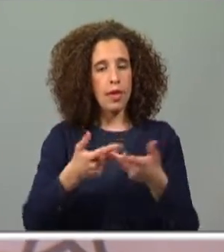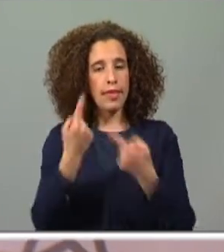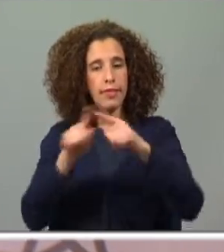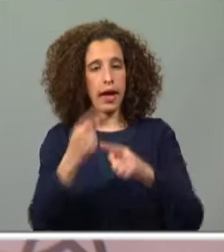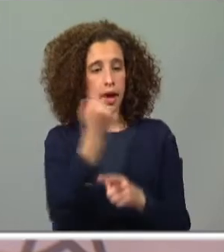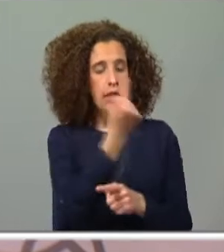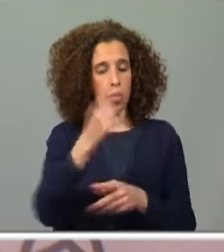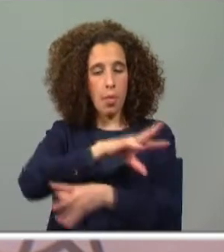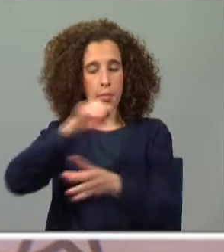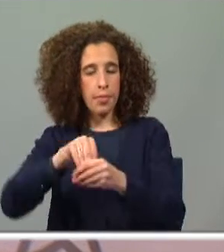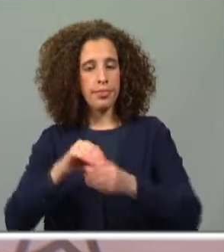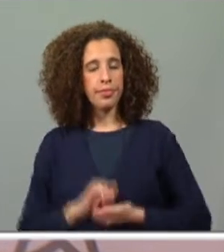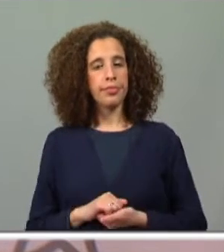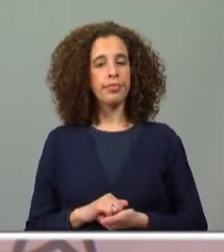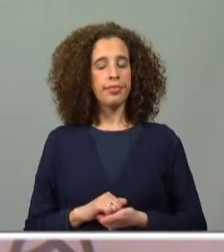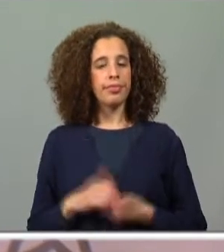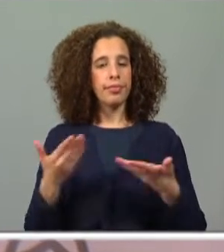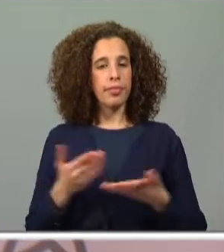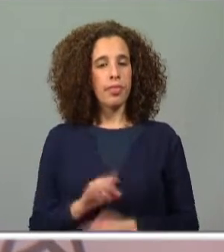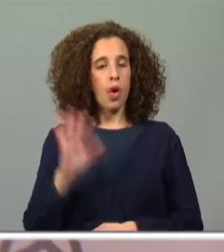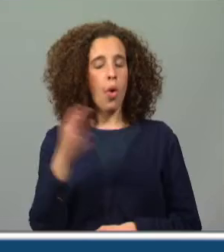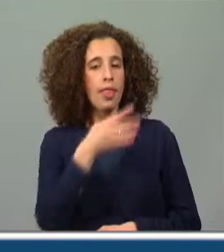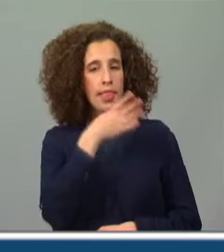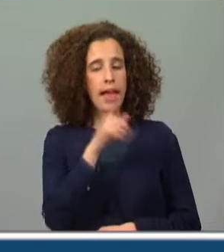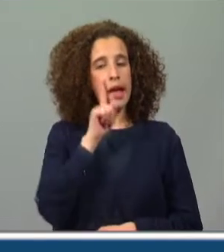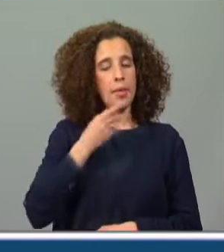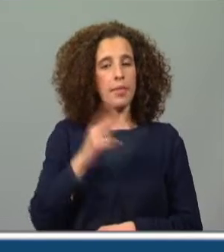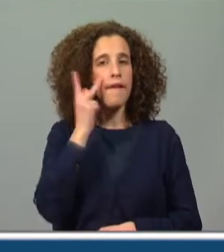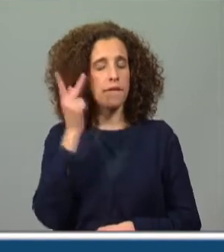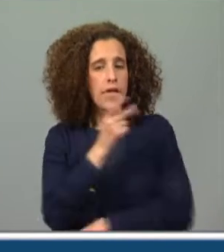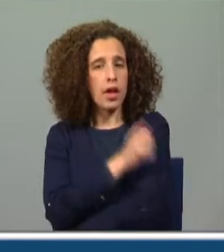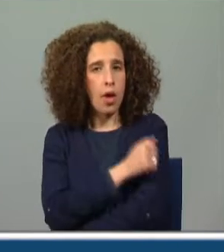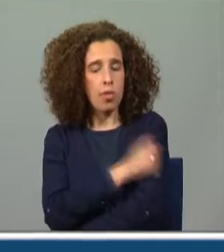pertencia portanto ao referir que a menina morava numa casa enquanto ela 因此應該提到女孩住在房子裡，而她